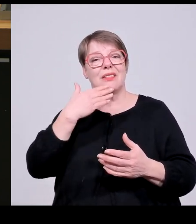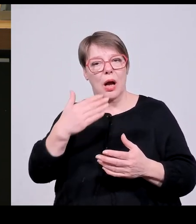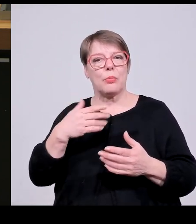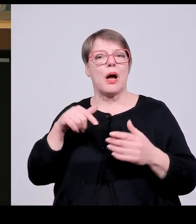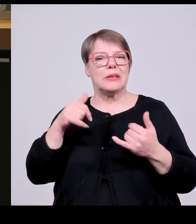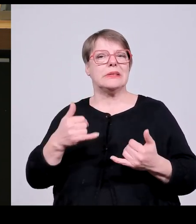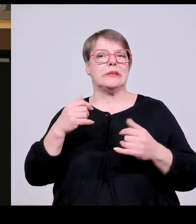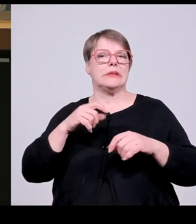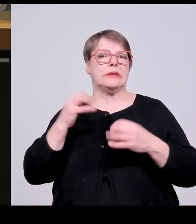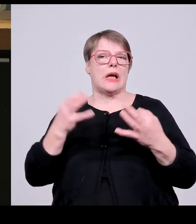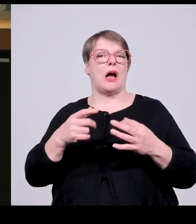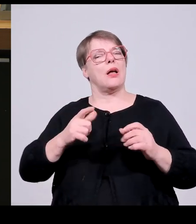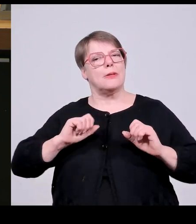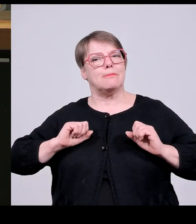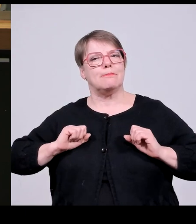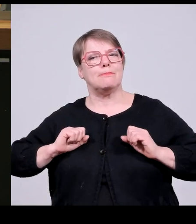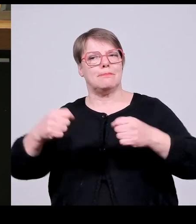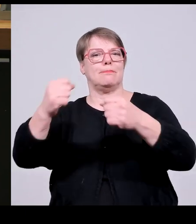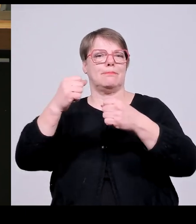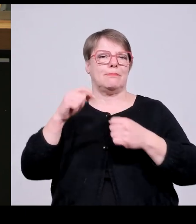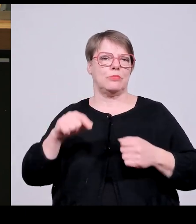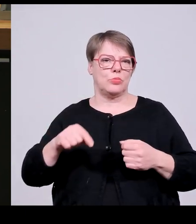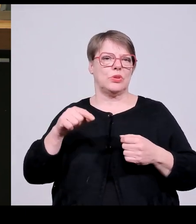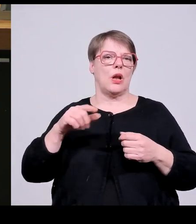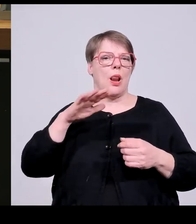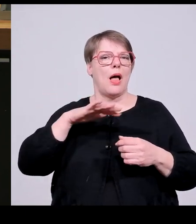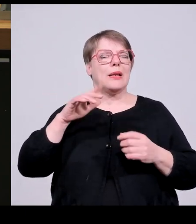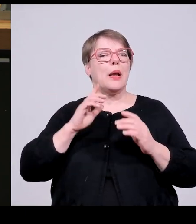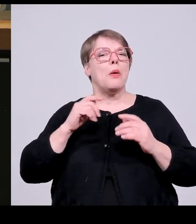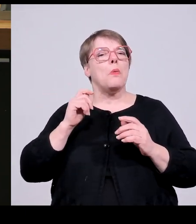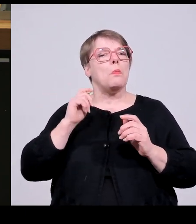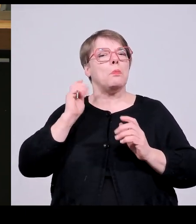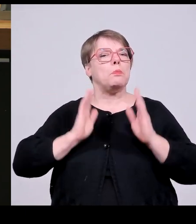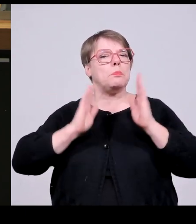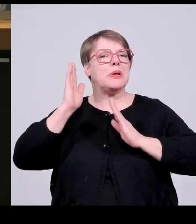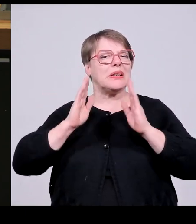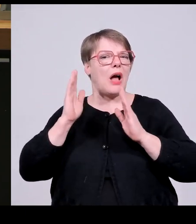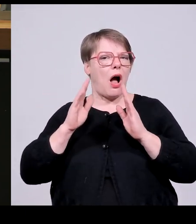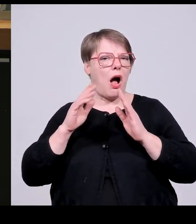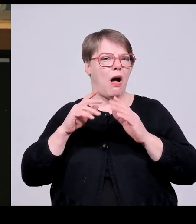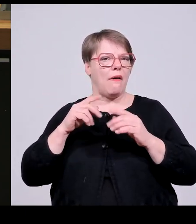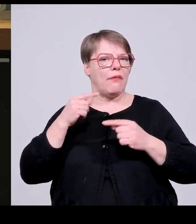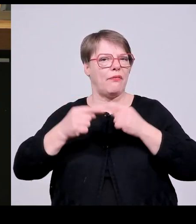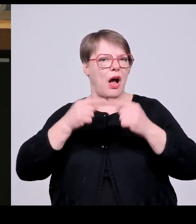Kommunalisierung von Gas- und Fernwärme an. Die Energieversorgung muss für die Kunden und nach den Energie-